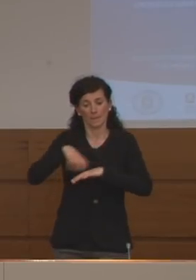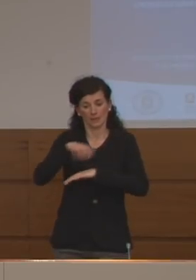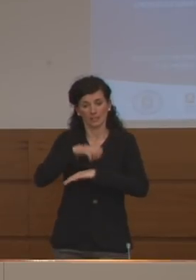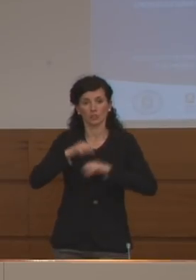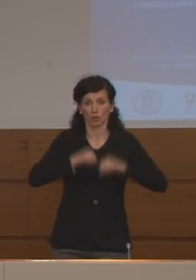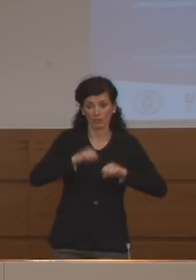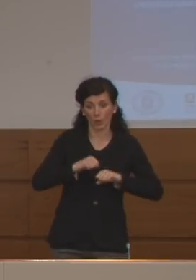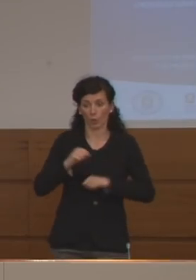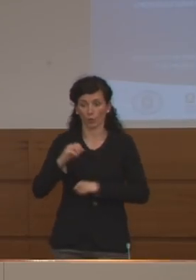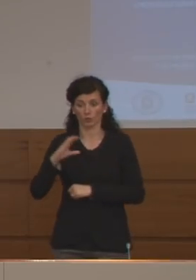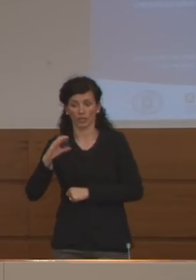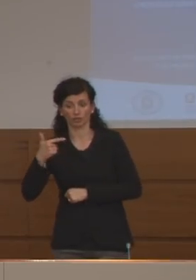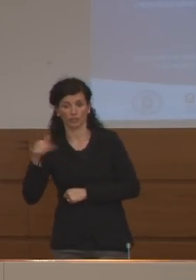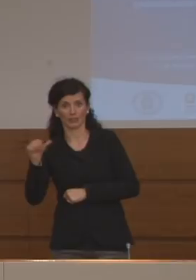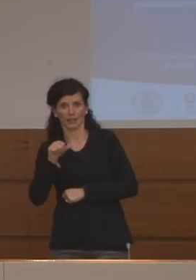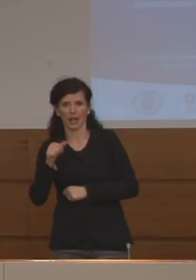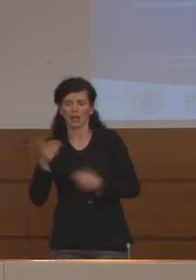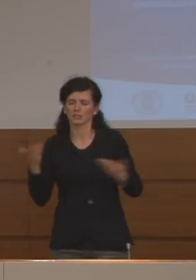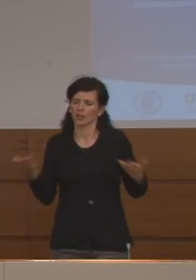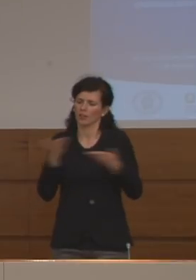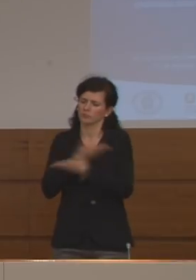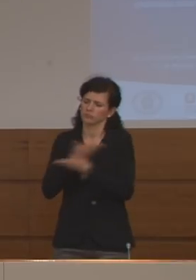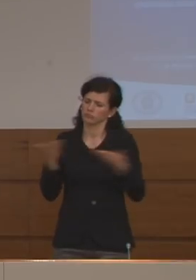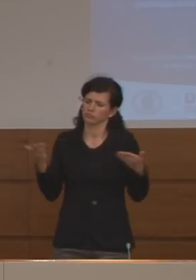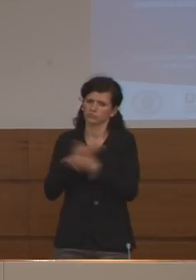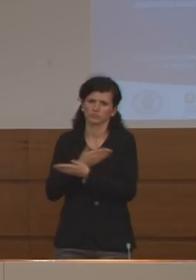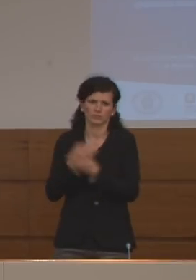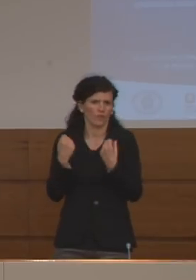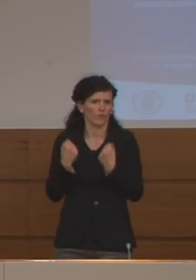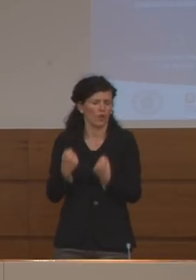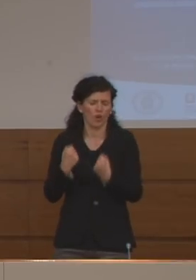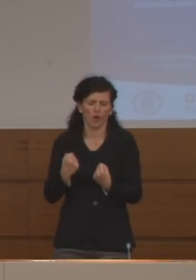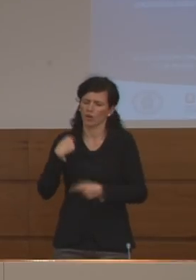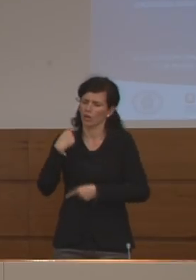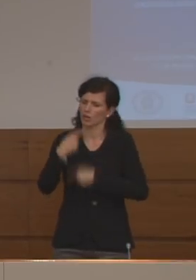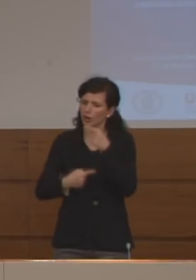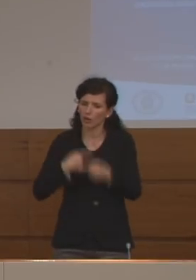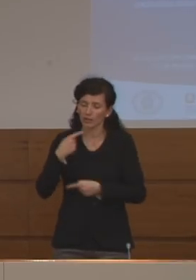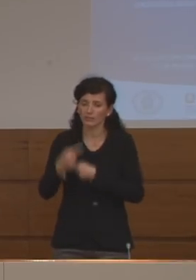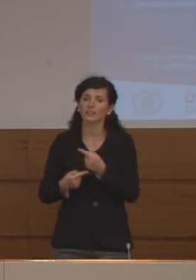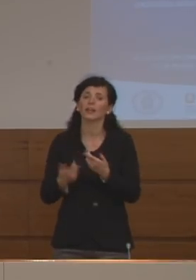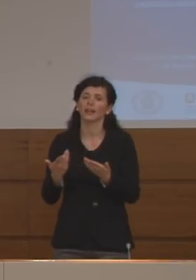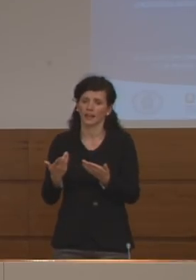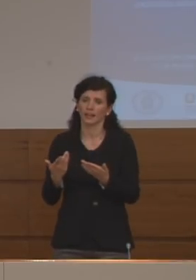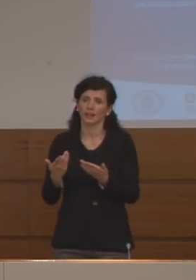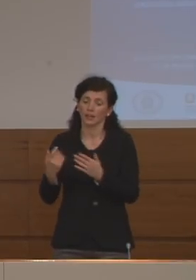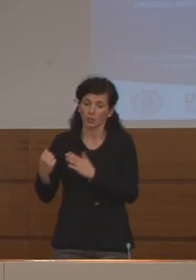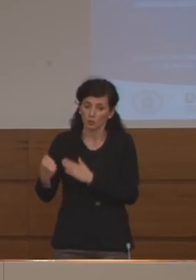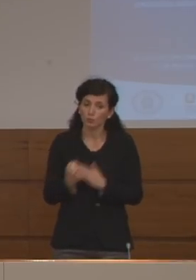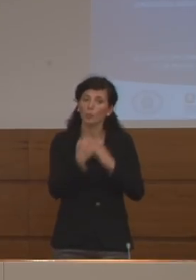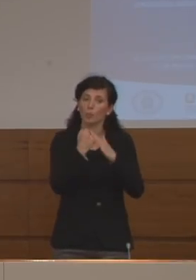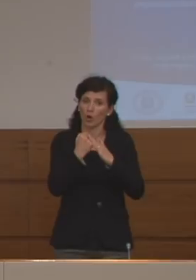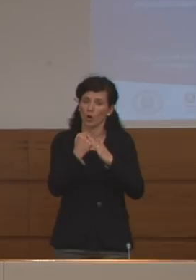costante e che personalmente supporto in maniera completa.